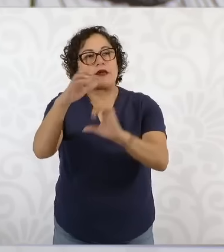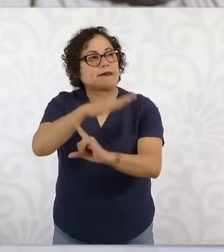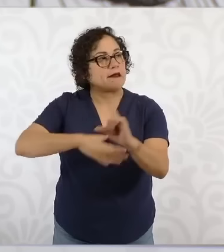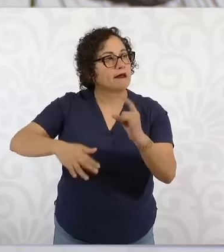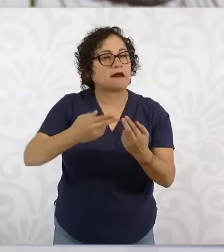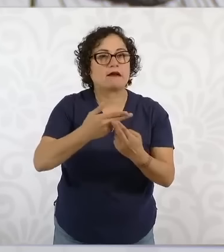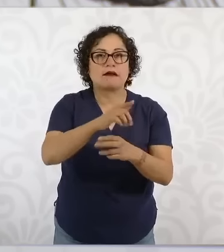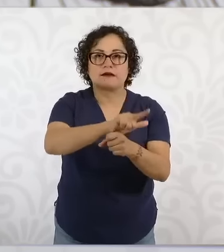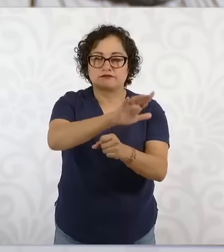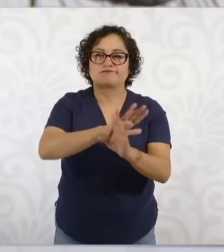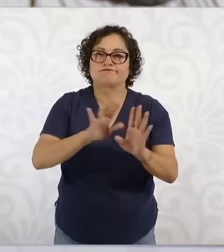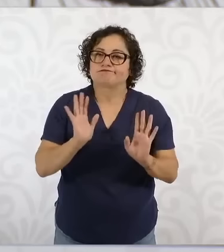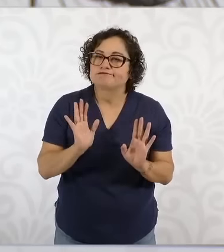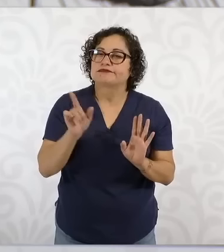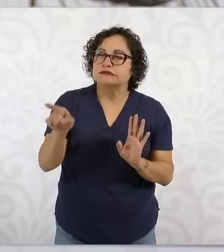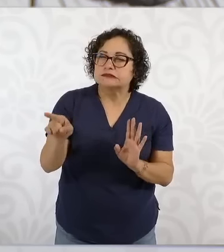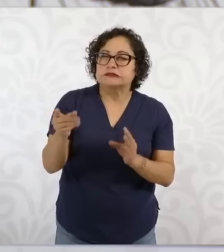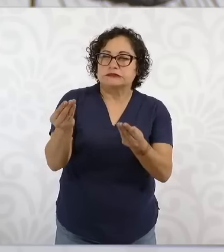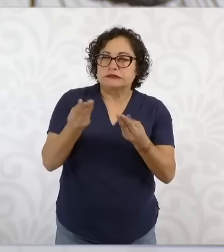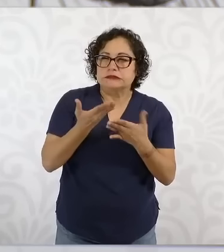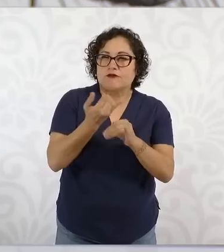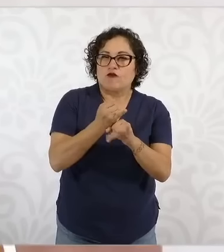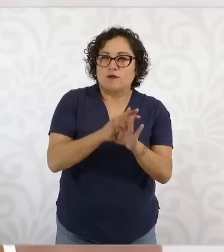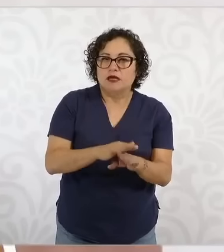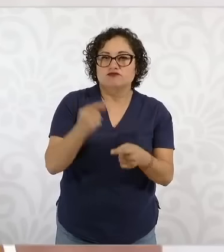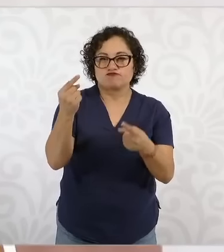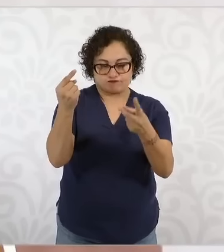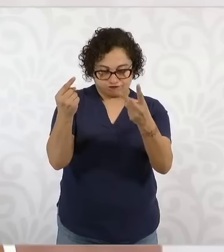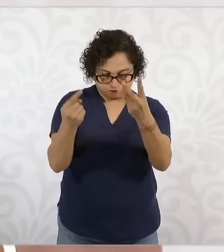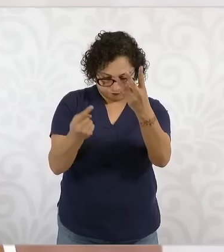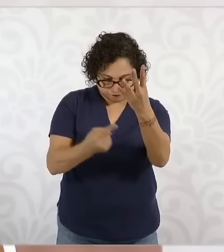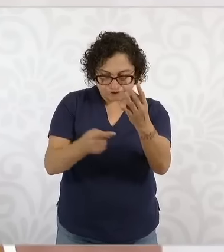las consideraciones previas que deben de tomarse, ¿Qué características debe tener, si hay agua,